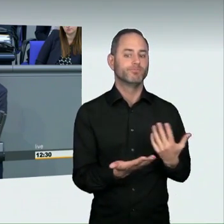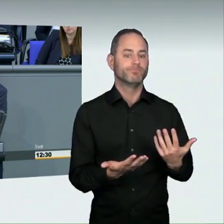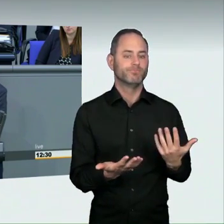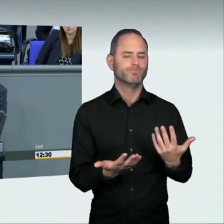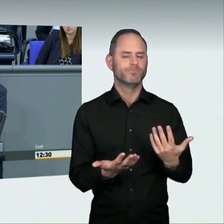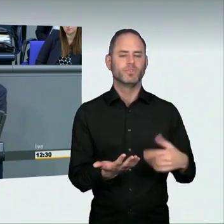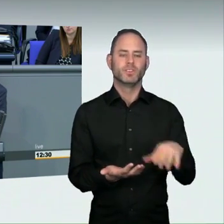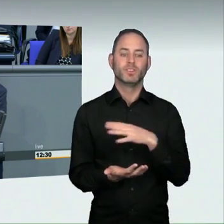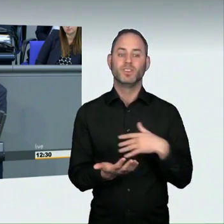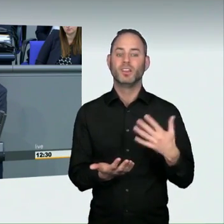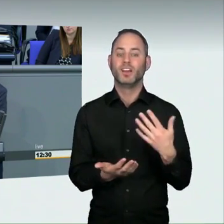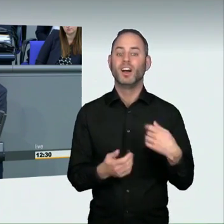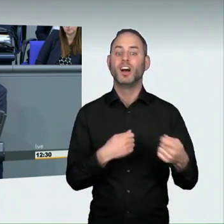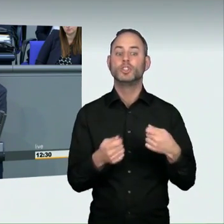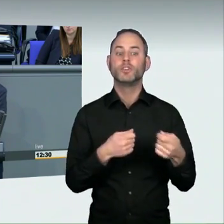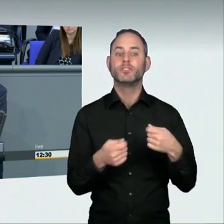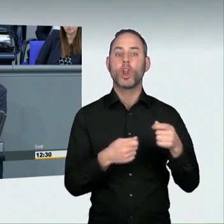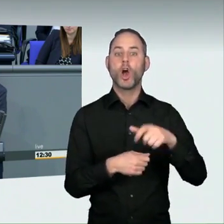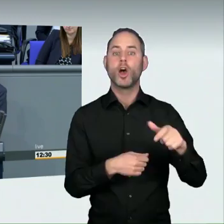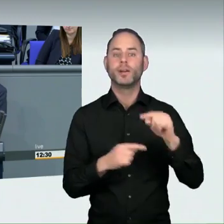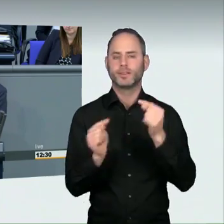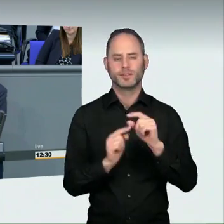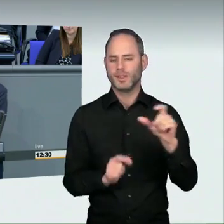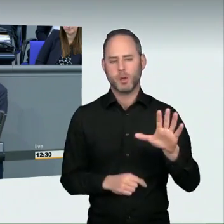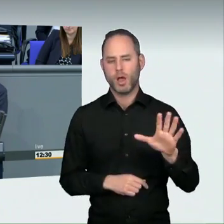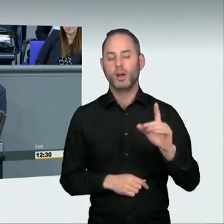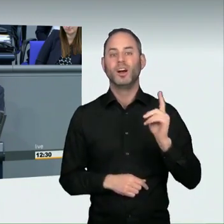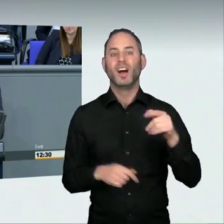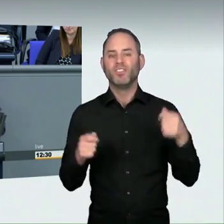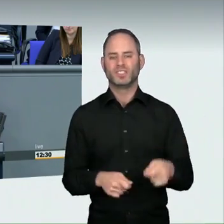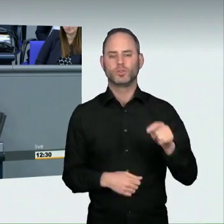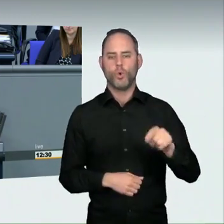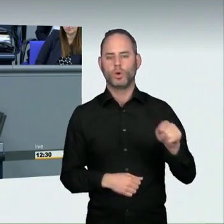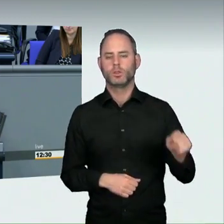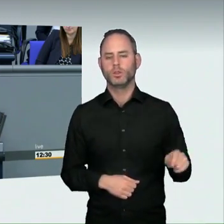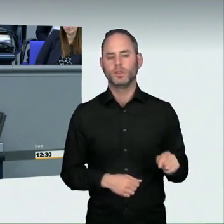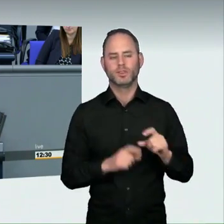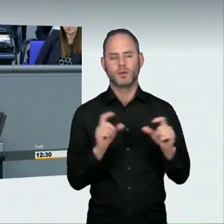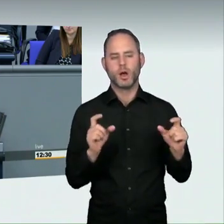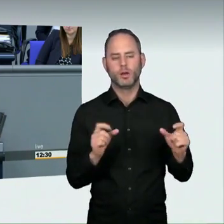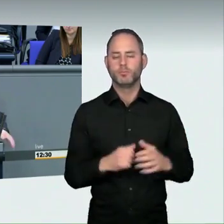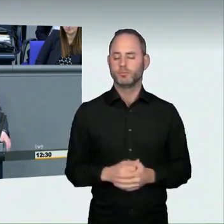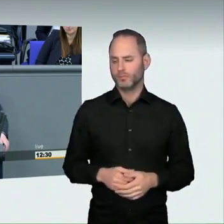und entmieten, um die Wohnungen anschließend teuer zu verkaufen. In diesem Land hat sich ein grauer Baumarkt breitgemacht.